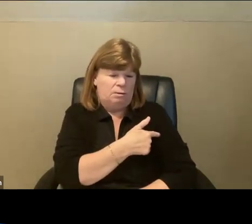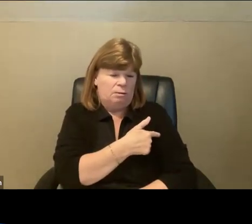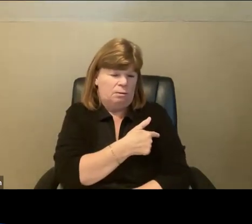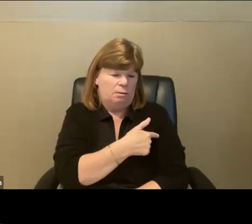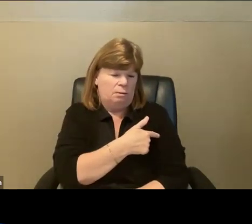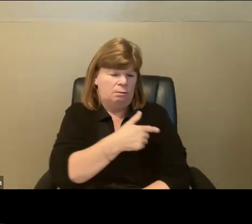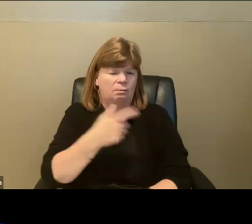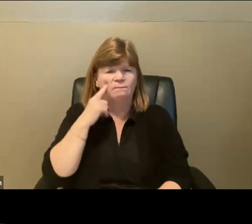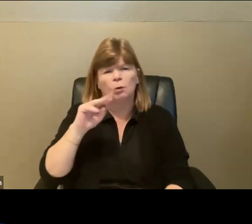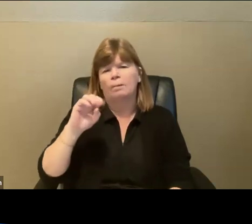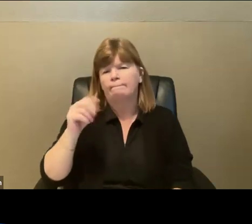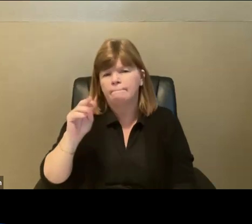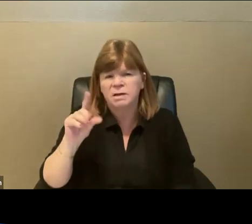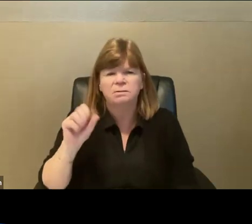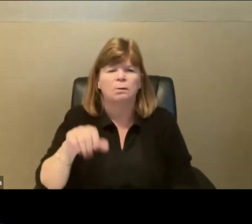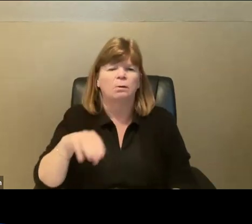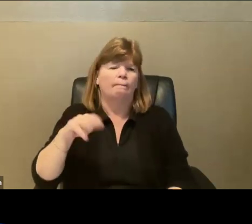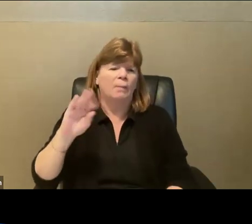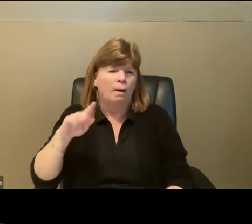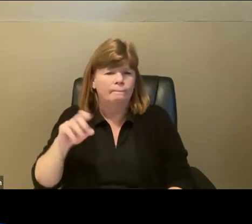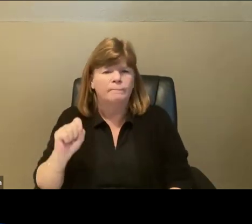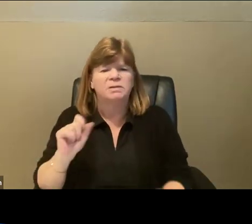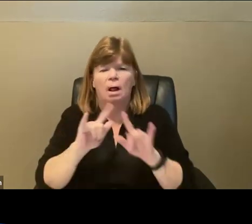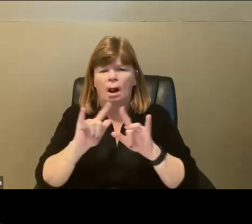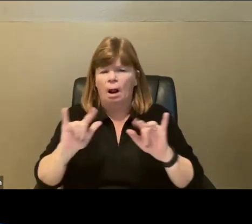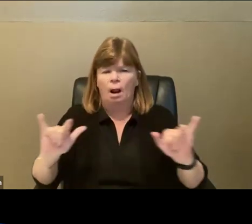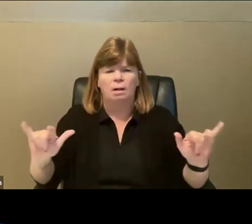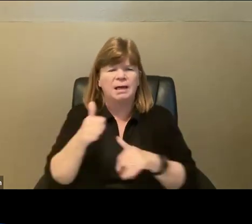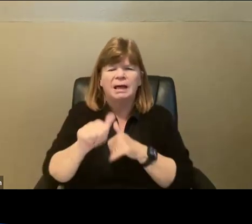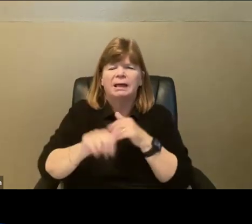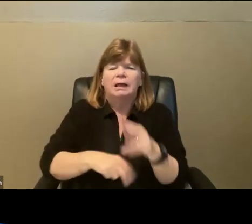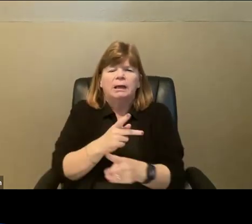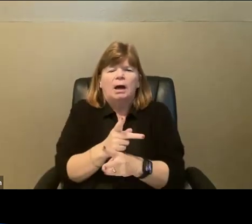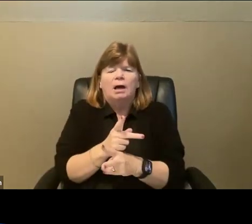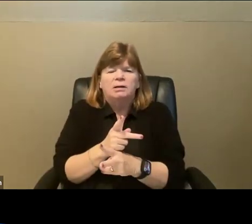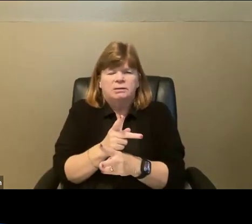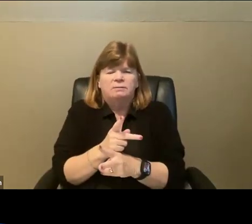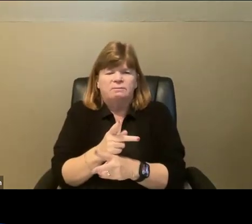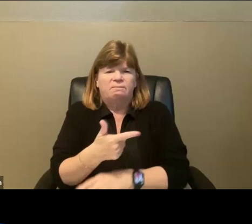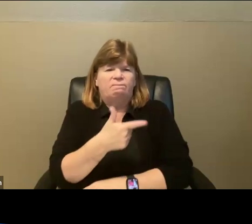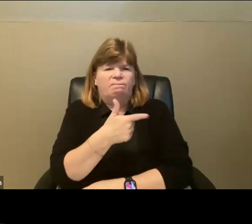para el sarampión, las paperas, la rubéola. Podrían usarla para cualquier tipo de vacunación que la gente necesite.